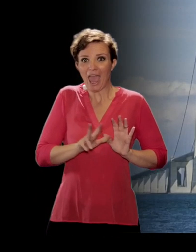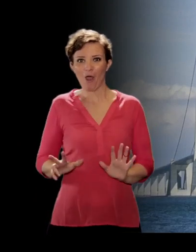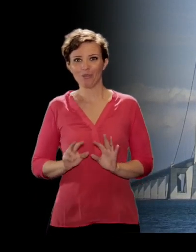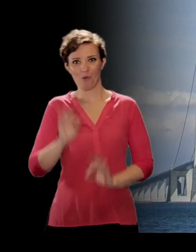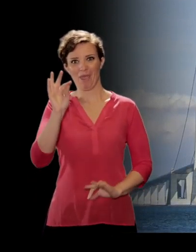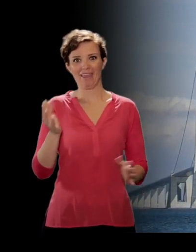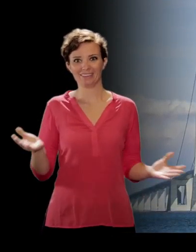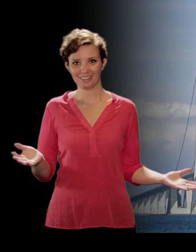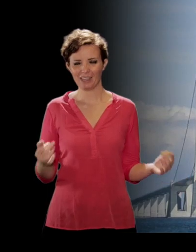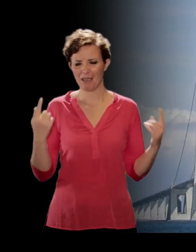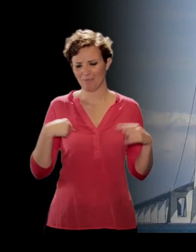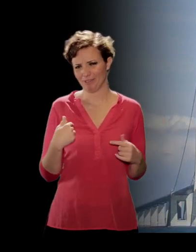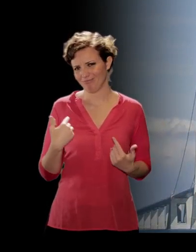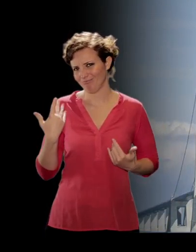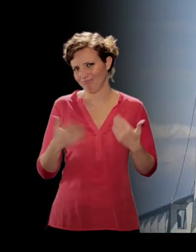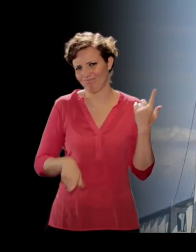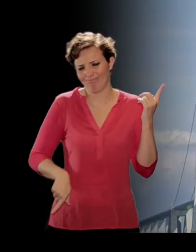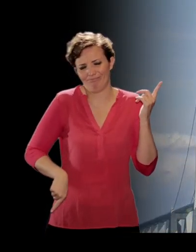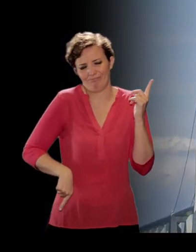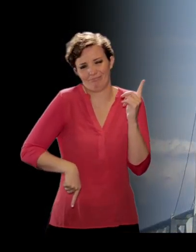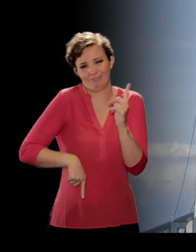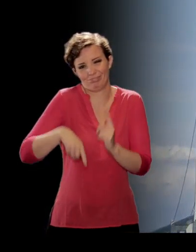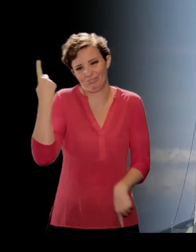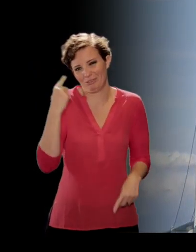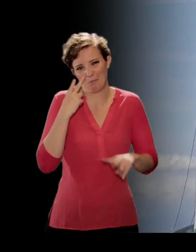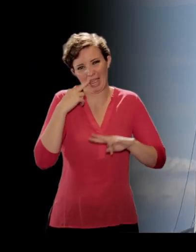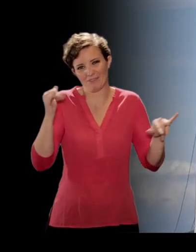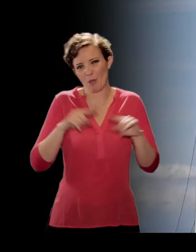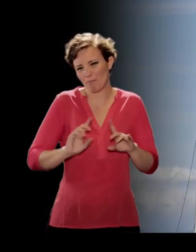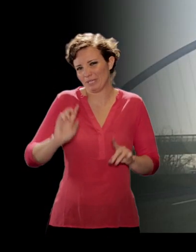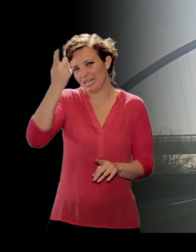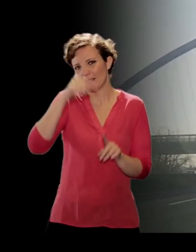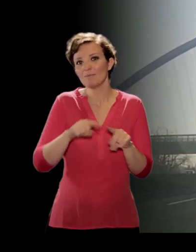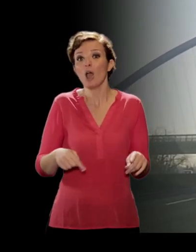Questo progresso impressionante è stato anche possibile